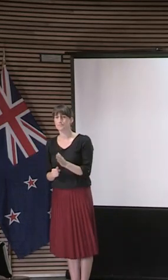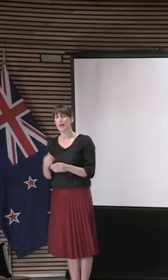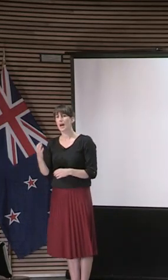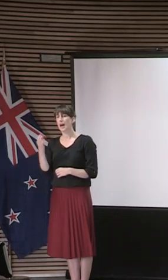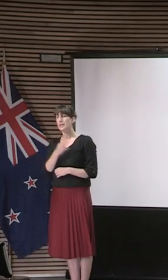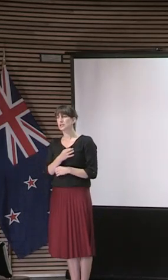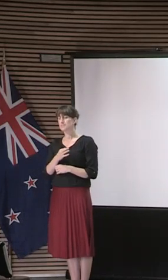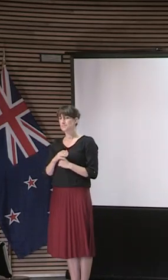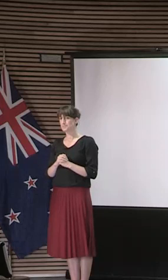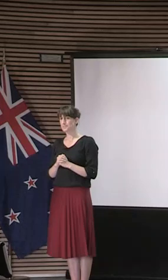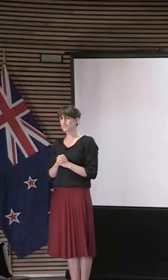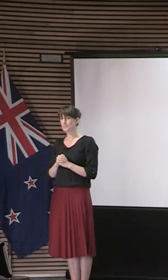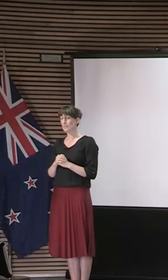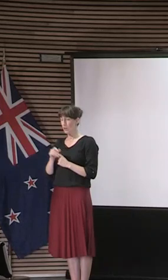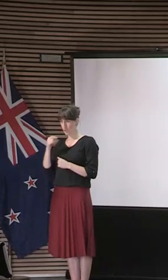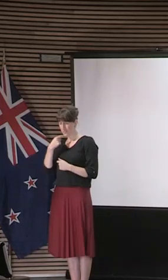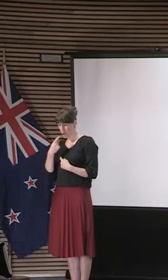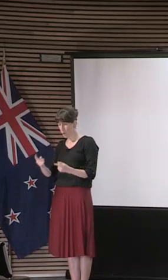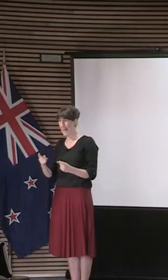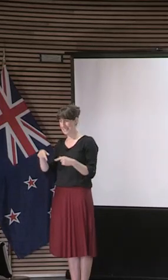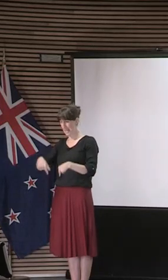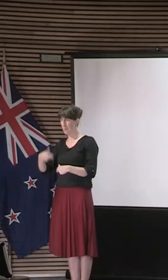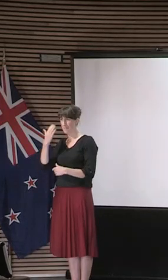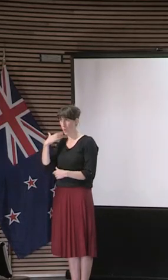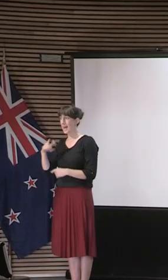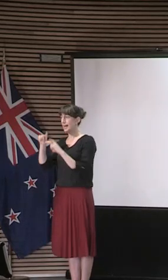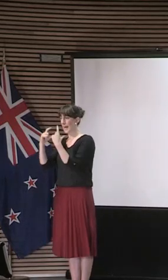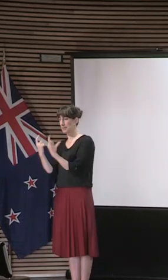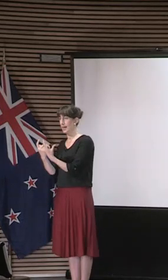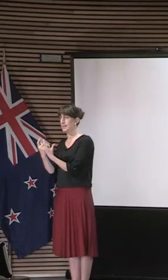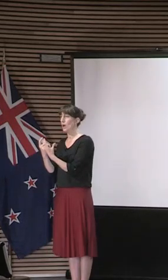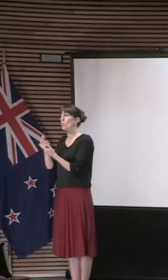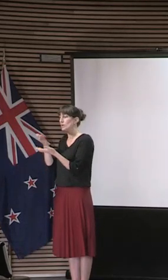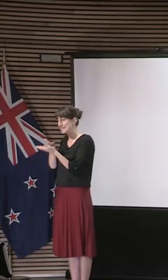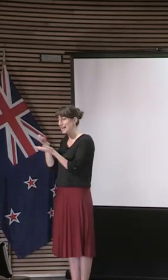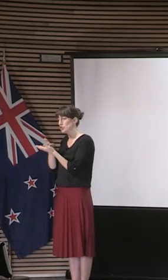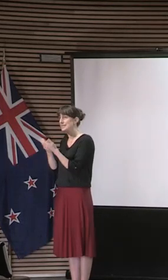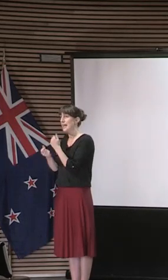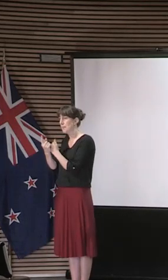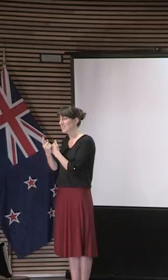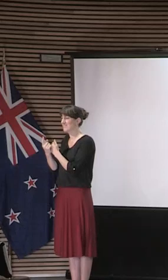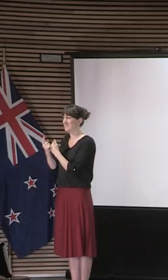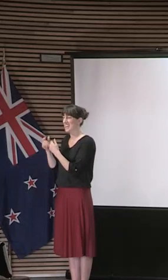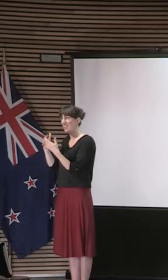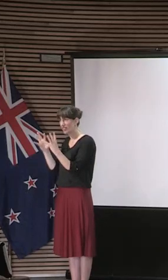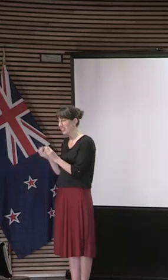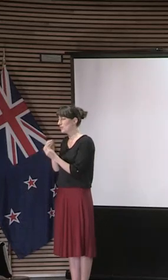mea kua taea e taatau te whakarereke i o taatau hikoi i roto i te marama kotahi, ki taku